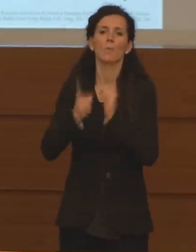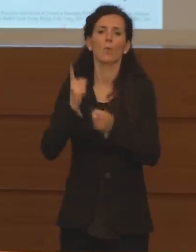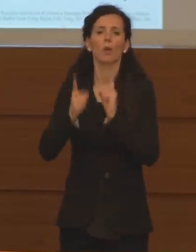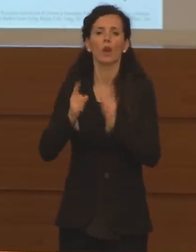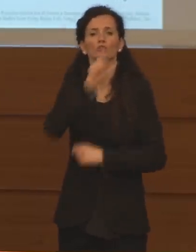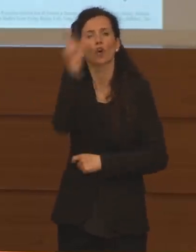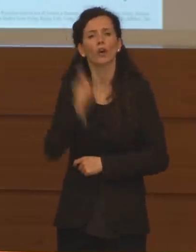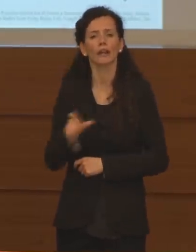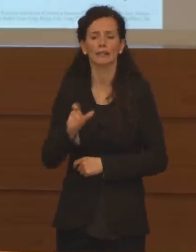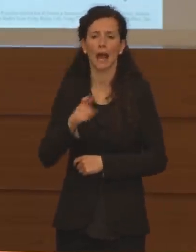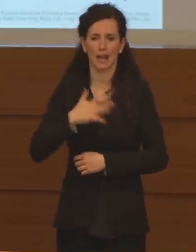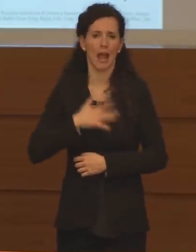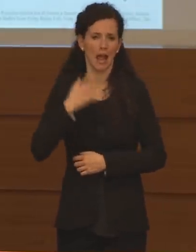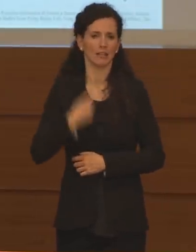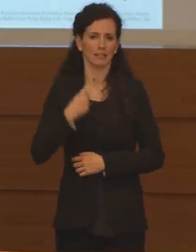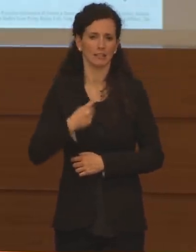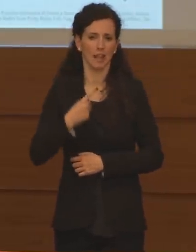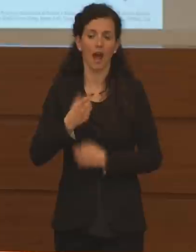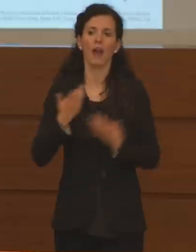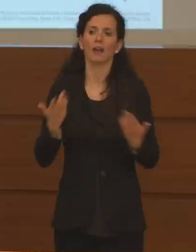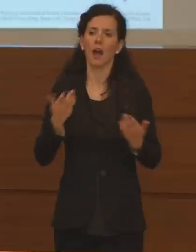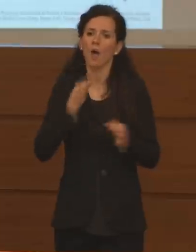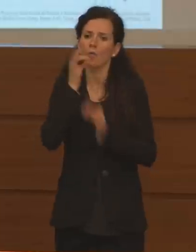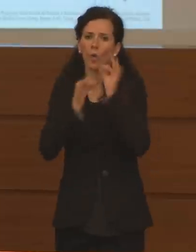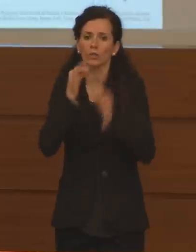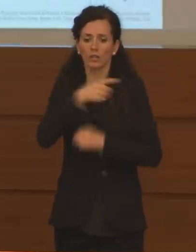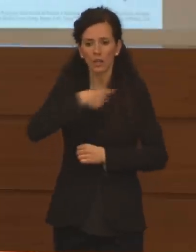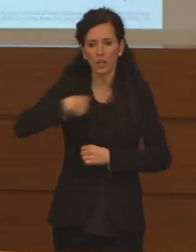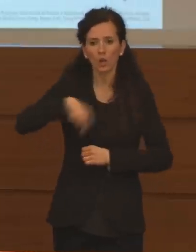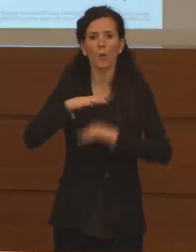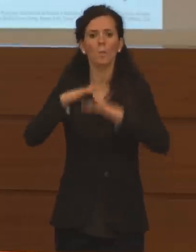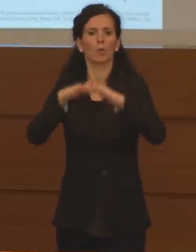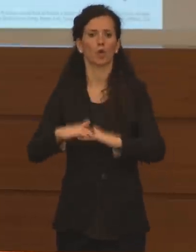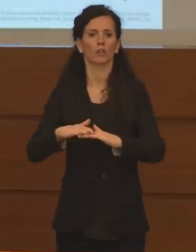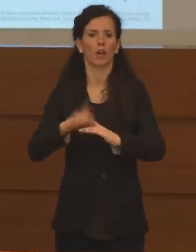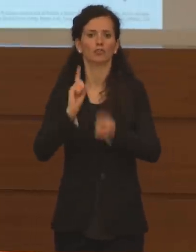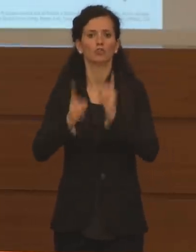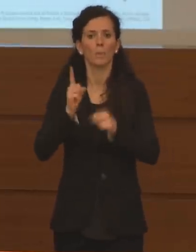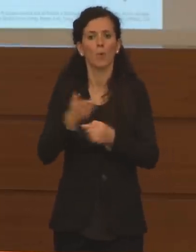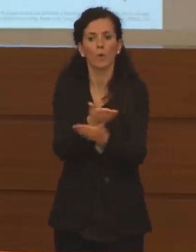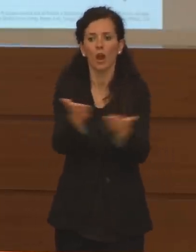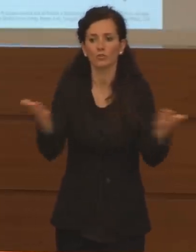quindi è questa popolazione che dobbiamo proteggere e come la si protegge,